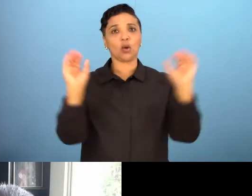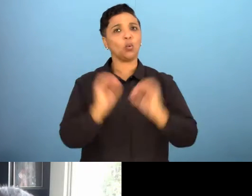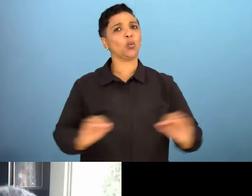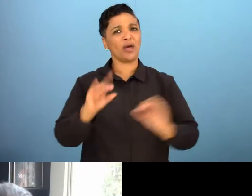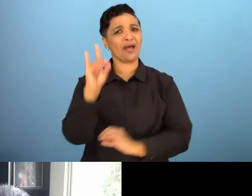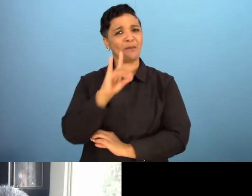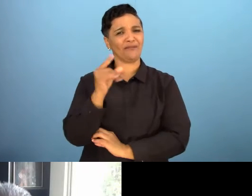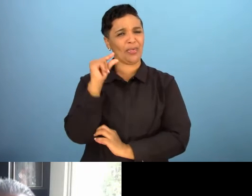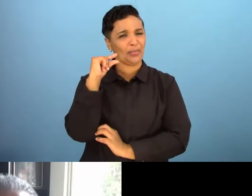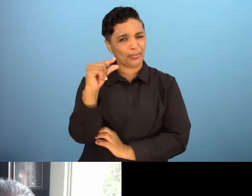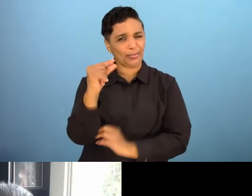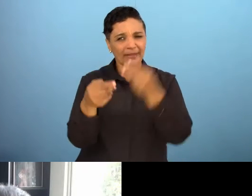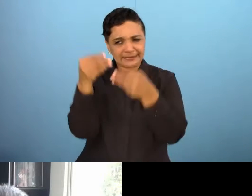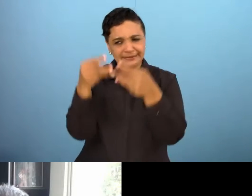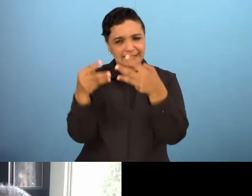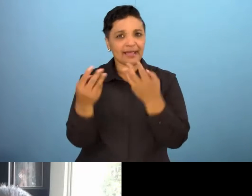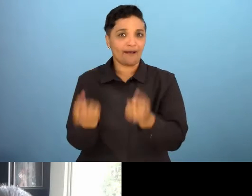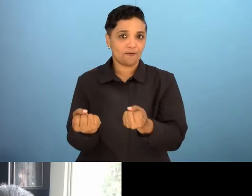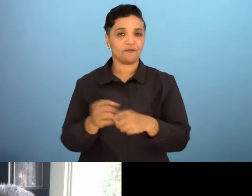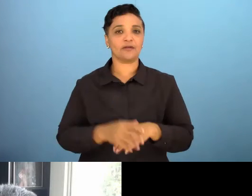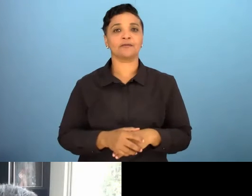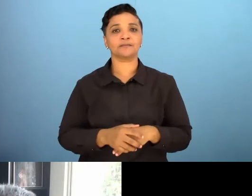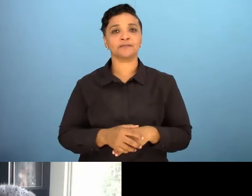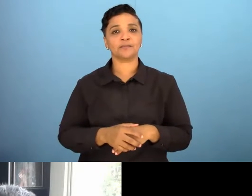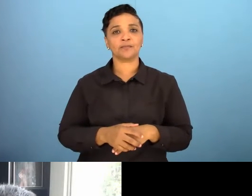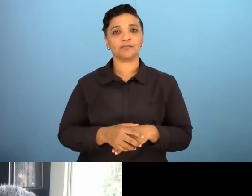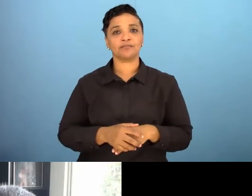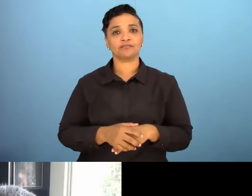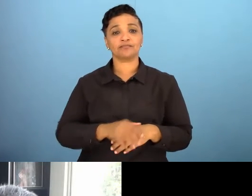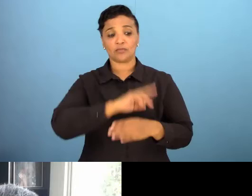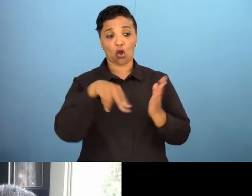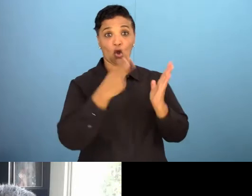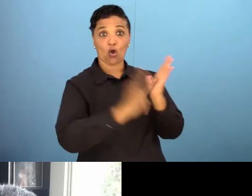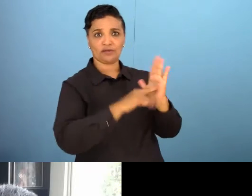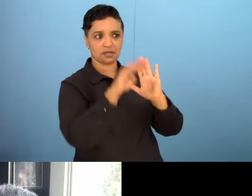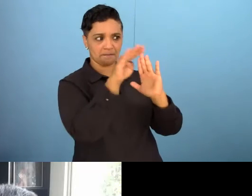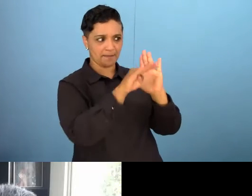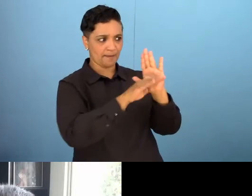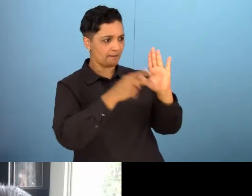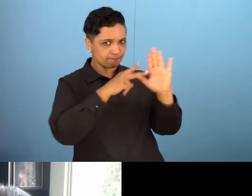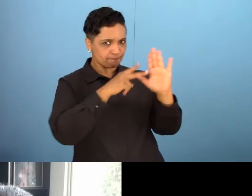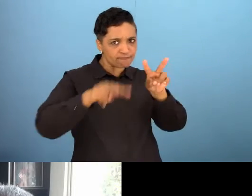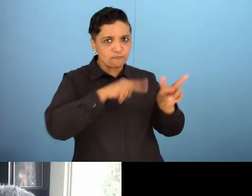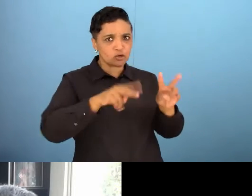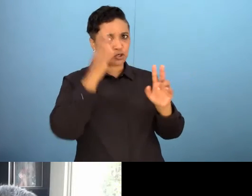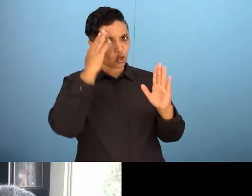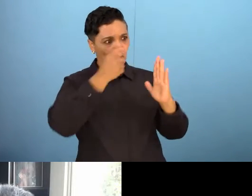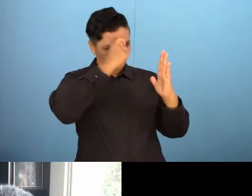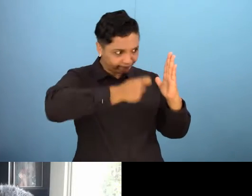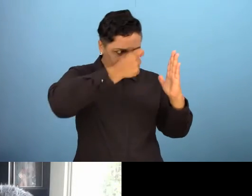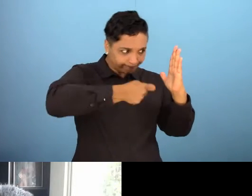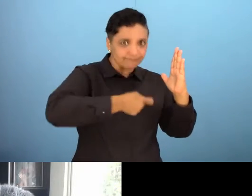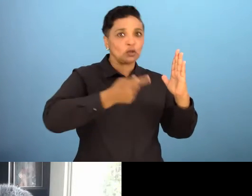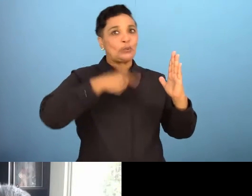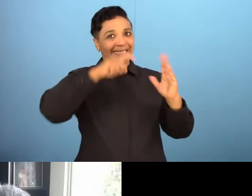de la situación de las personas con discapacidad en Bolivia.